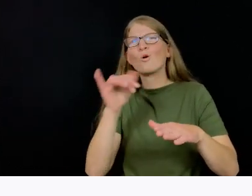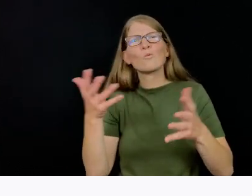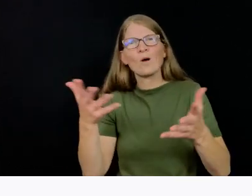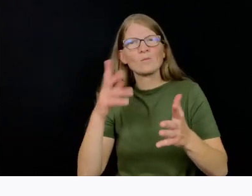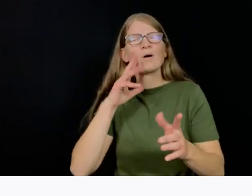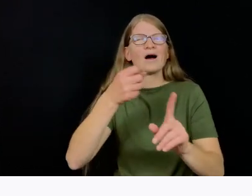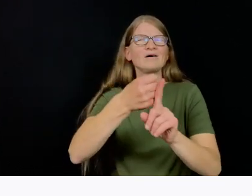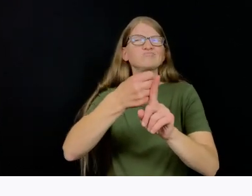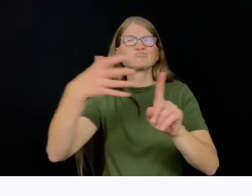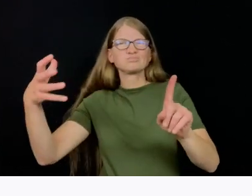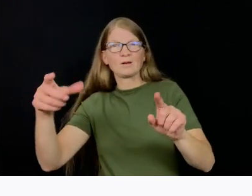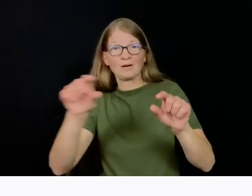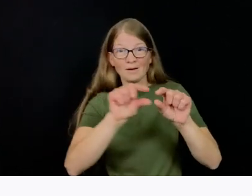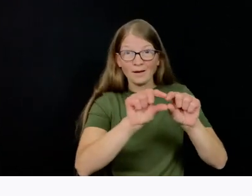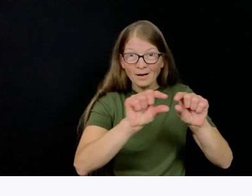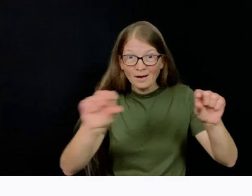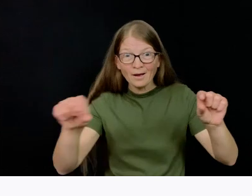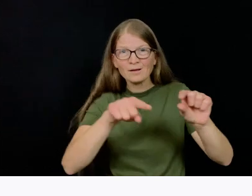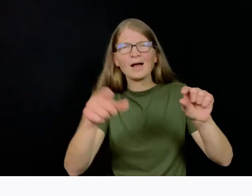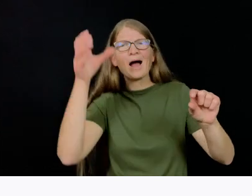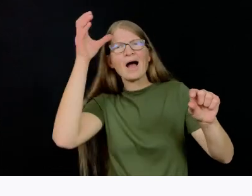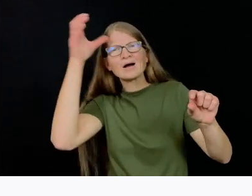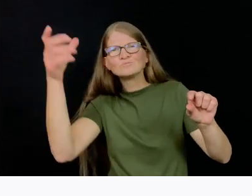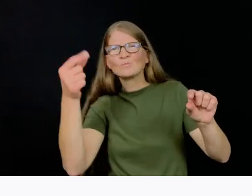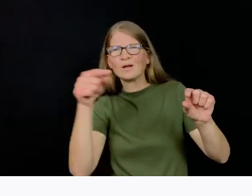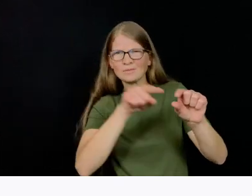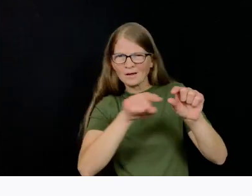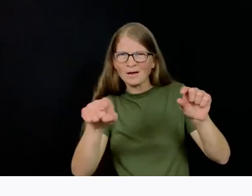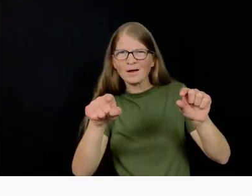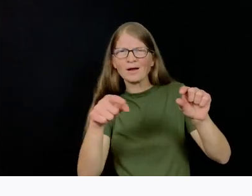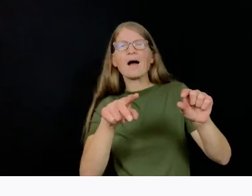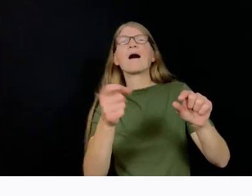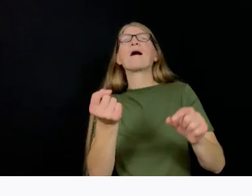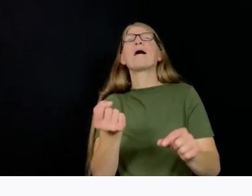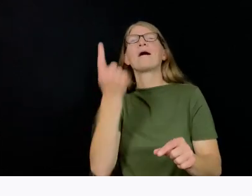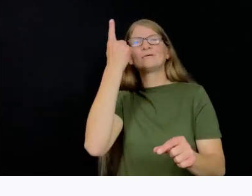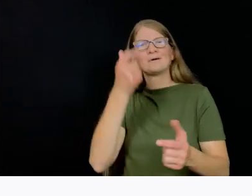لحل هذه المسألة، وكذلك المفاهيم الأخرى المشابهة لها يعمل هذا في الرياضيات